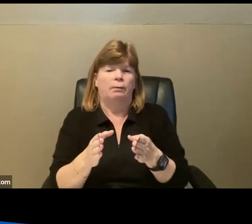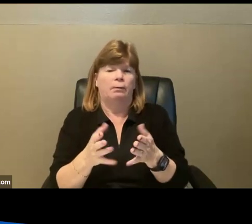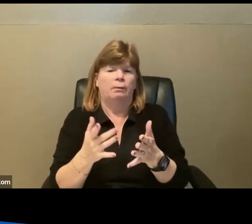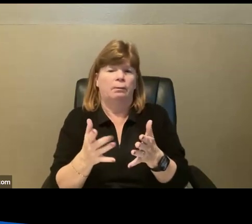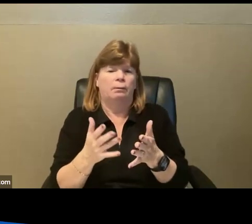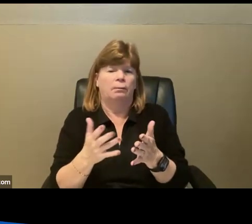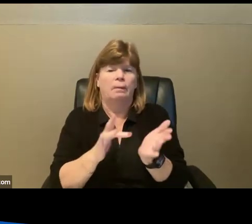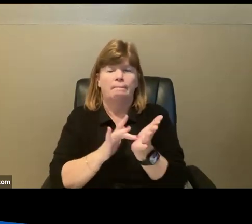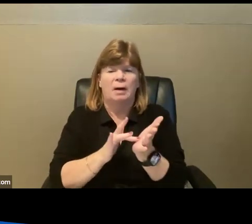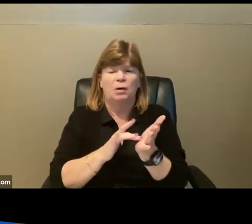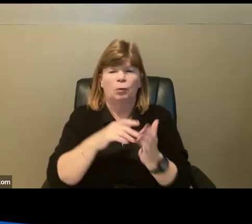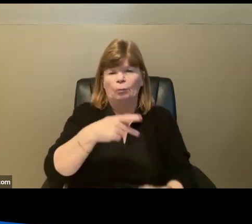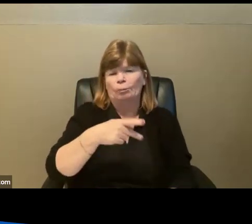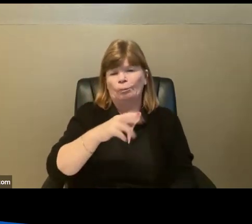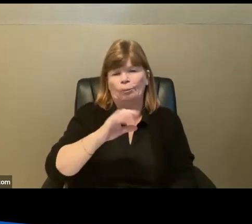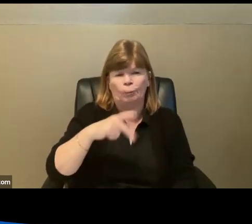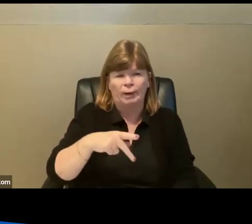preparaciones médicas, medicamentos, ungüentos.